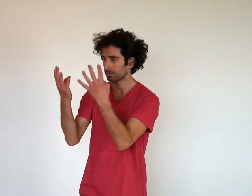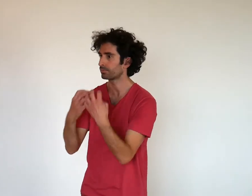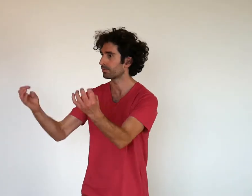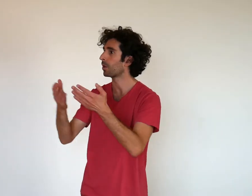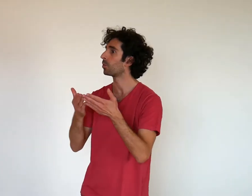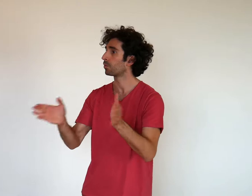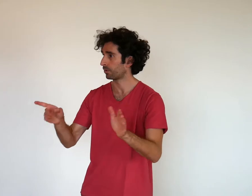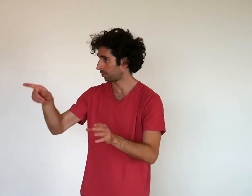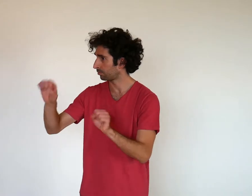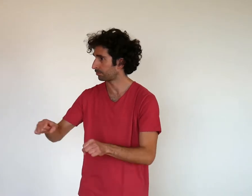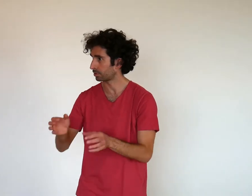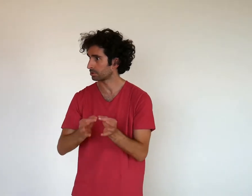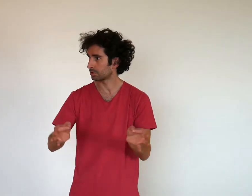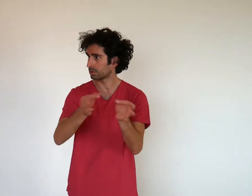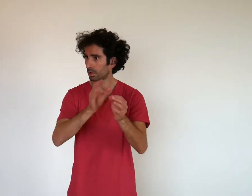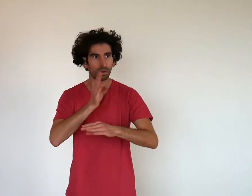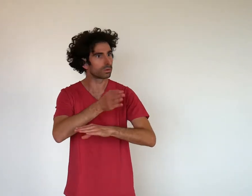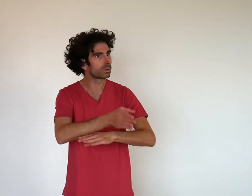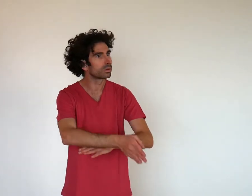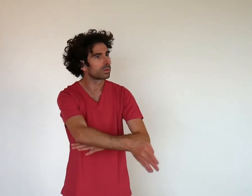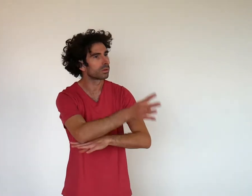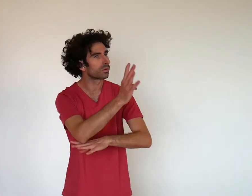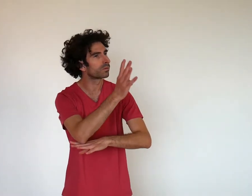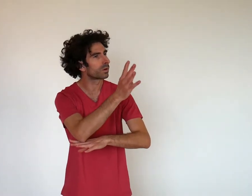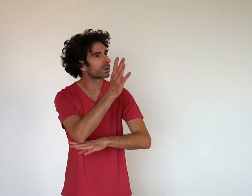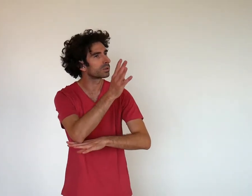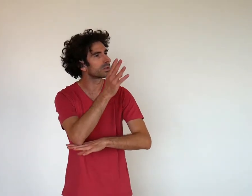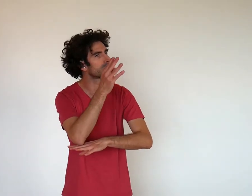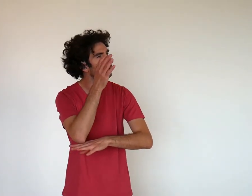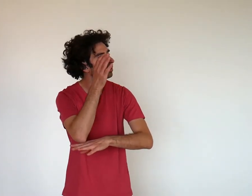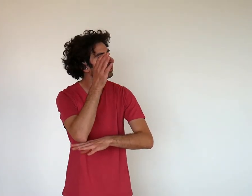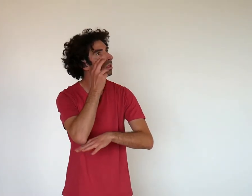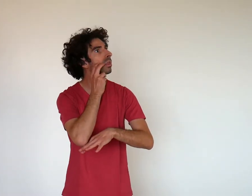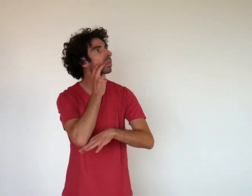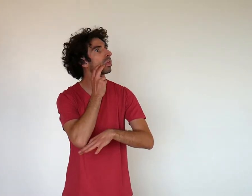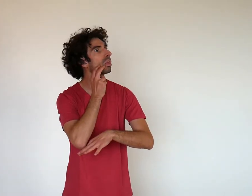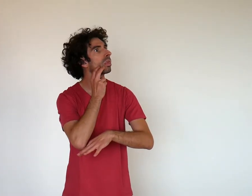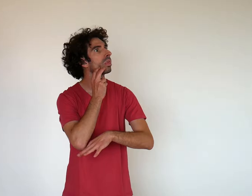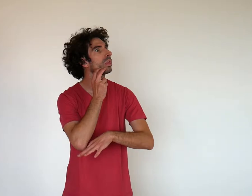est ouvert au public. Tu peux entrer dans la salle et écouter les conférences. *Bave*